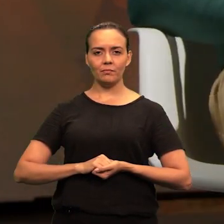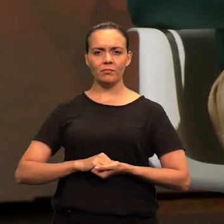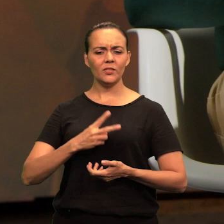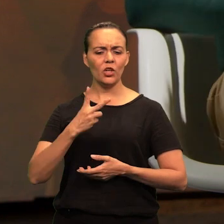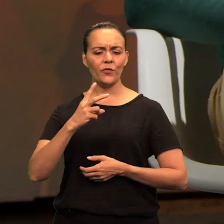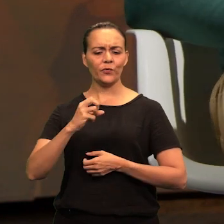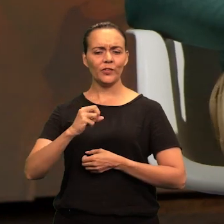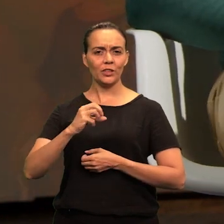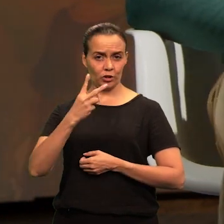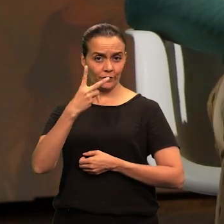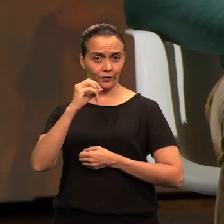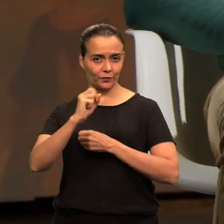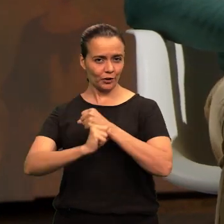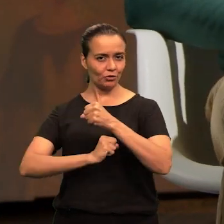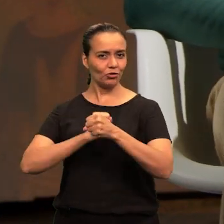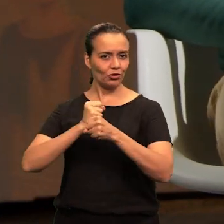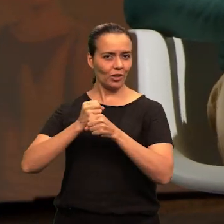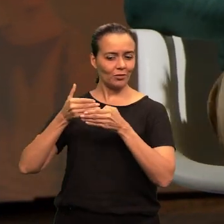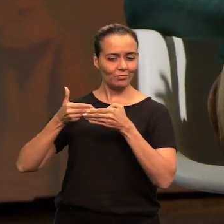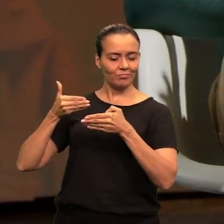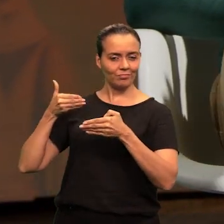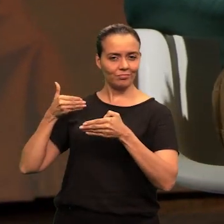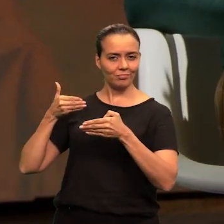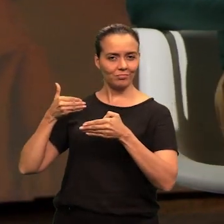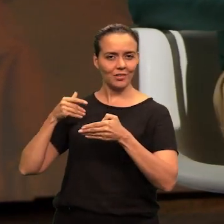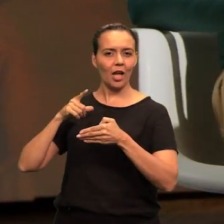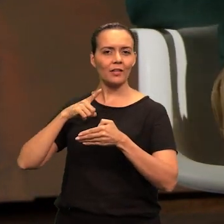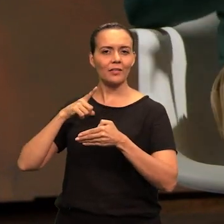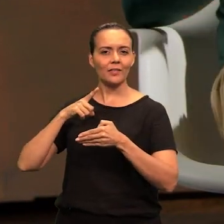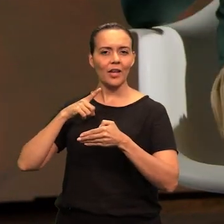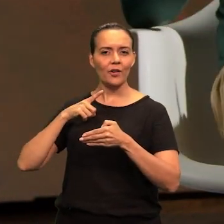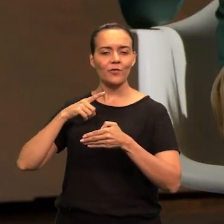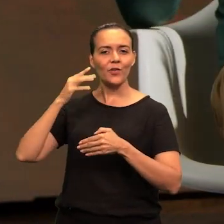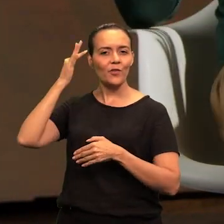Acho que nesses últimos 20 anos, houve um grande deslocamento entre a filosofia,